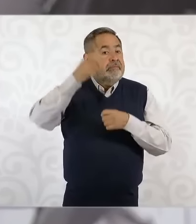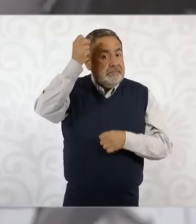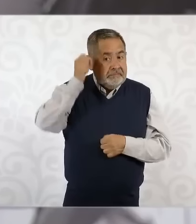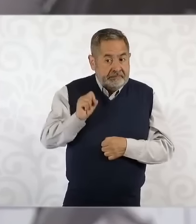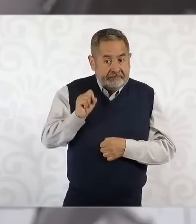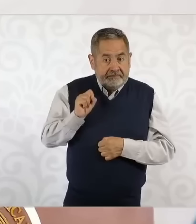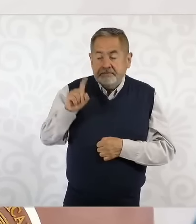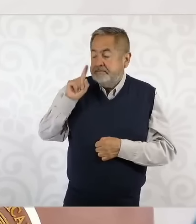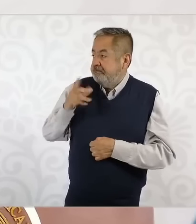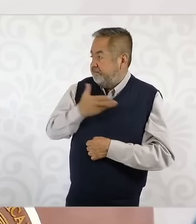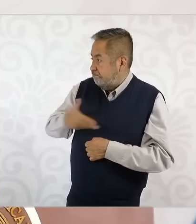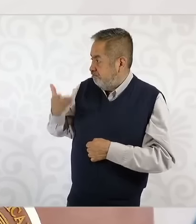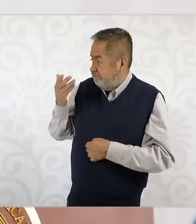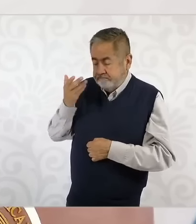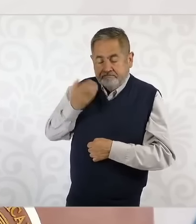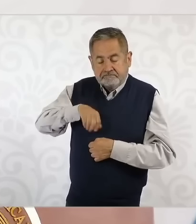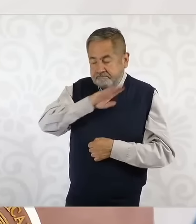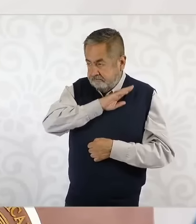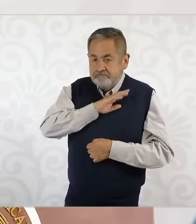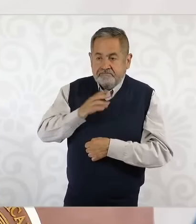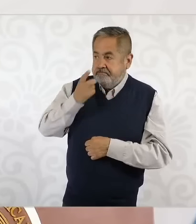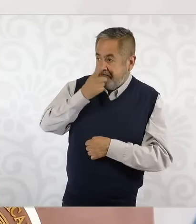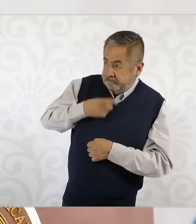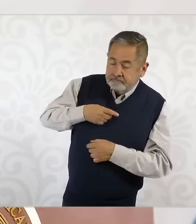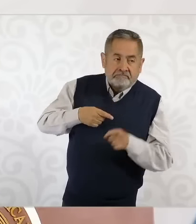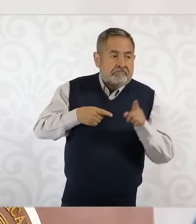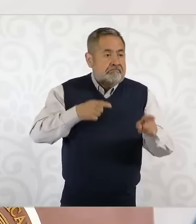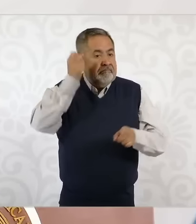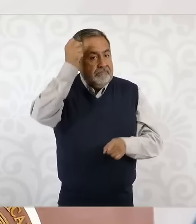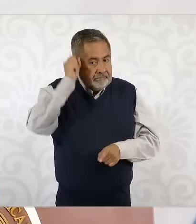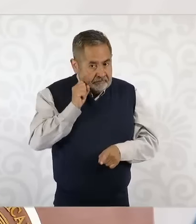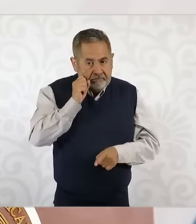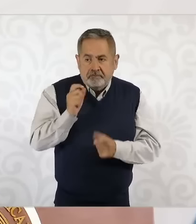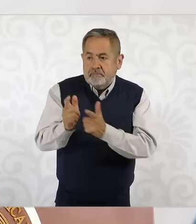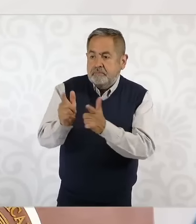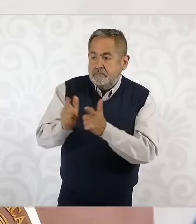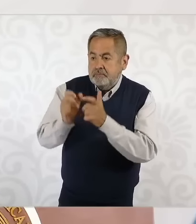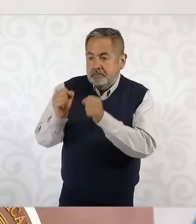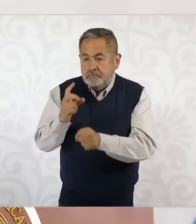presidenta Claudia Shabon y de la coordinación del gabinete de seguridad con las autoridades locales,